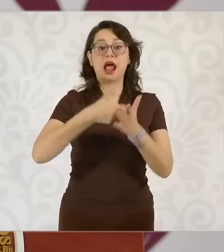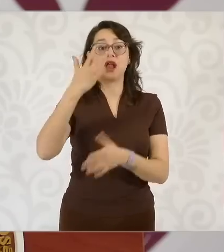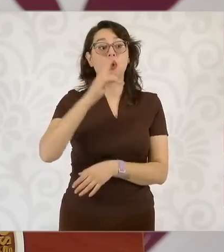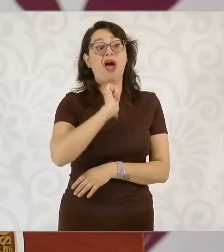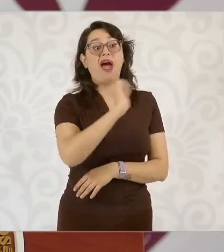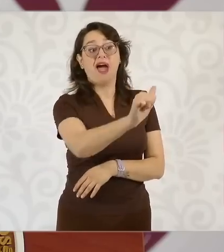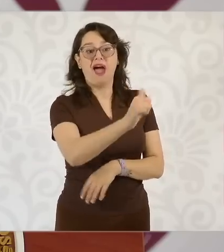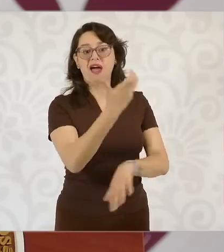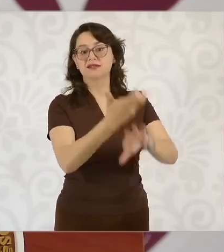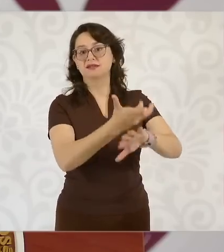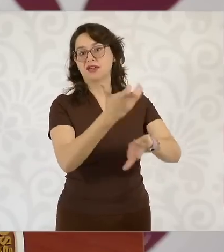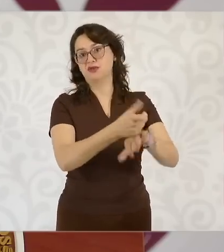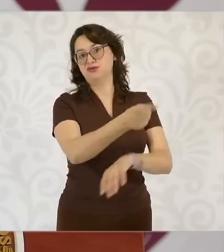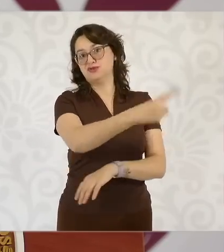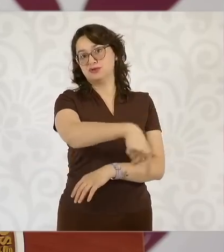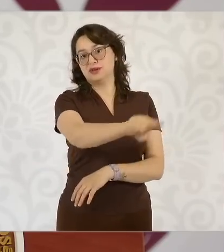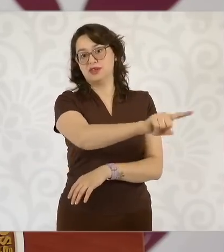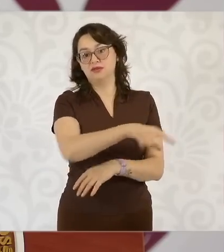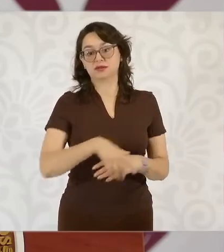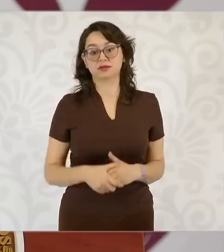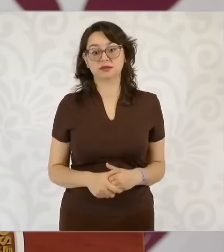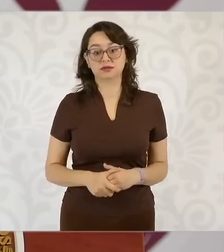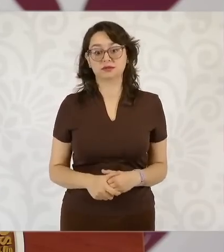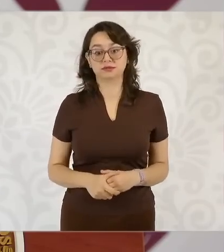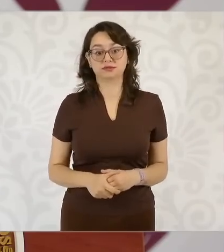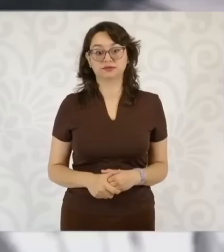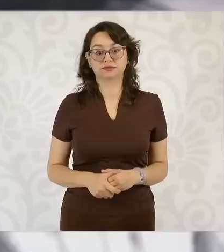Entonces qué decimos nosotros al revés deberíamos